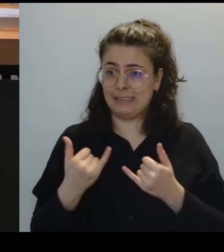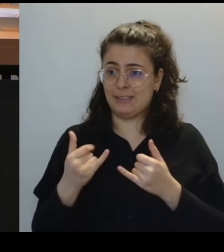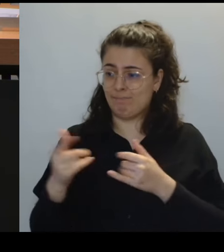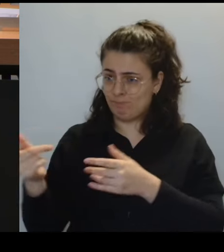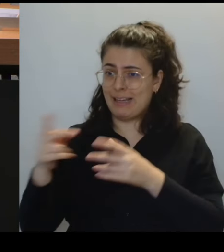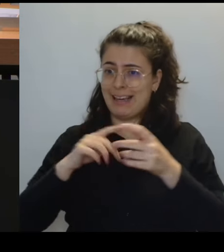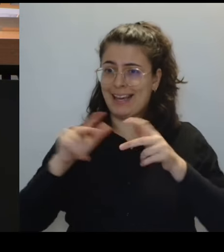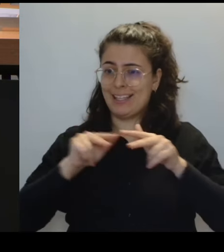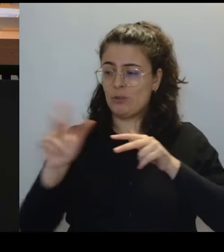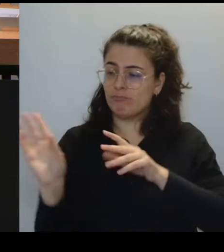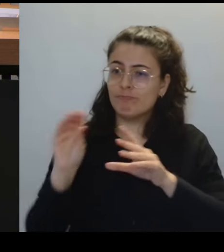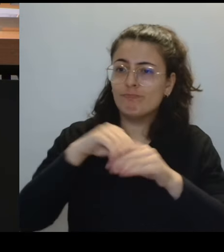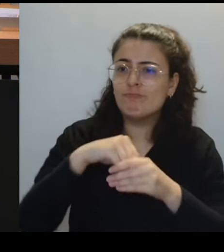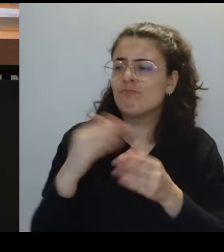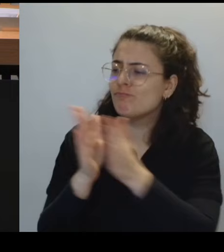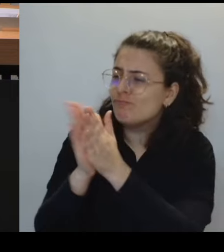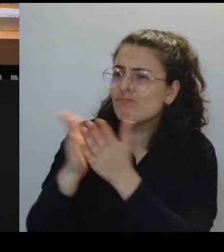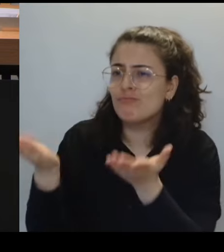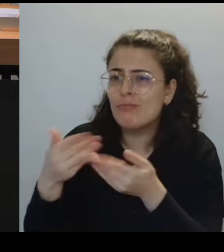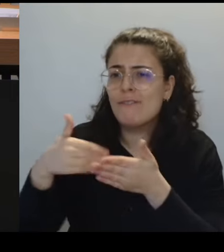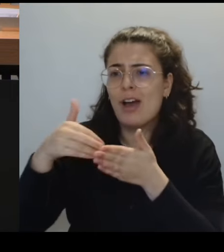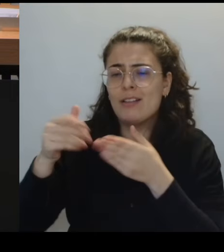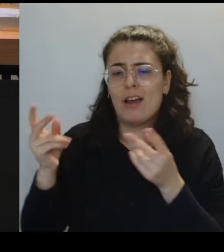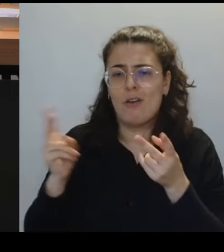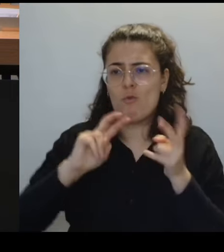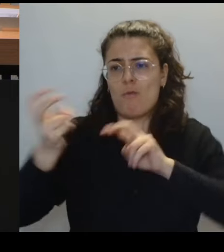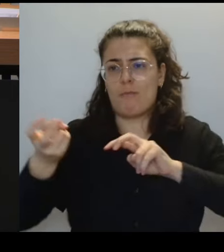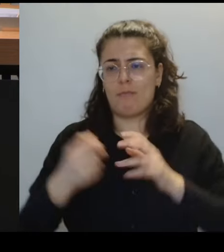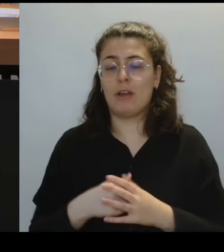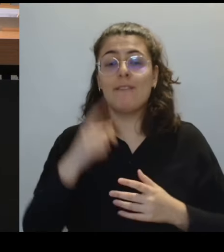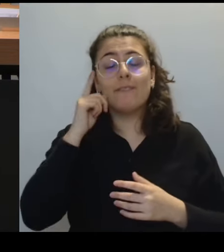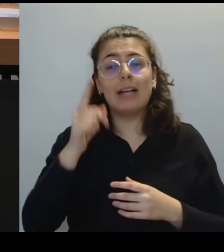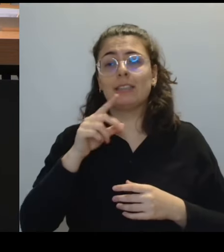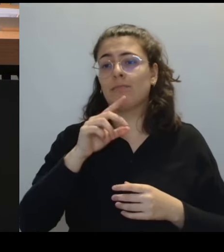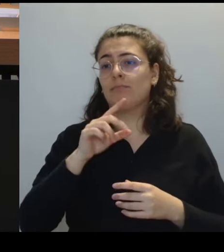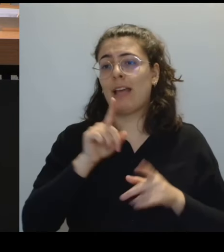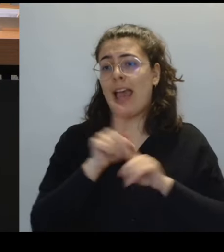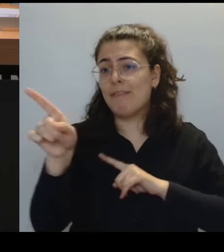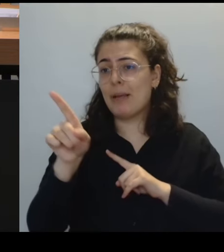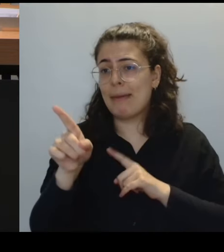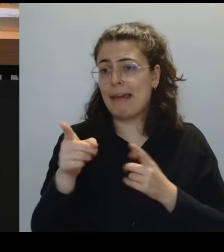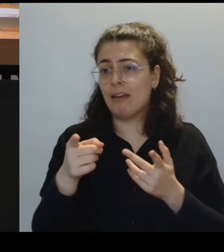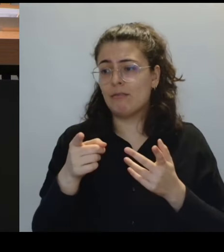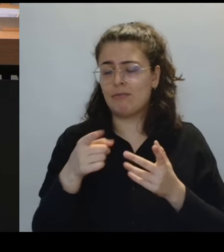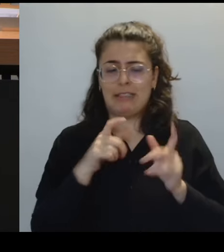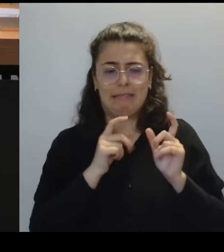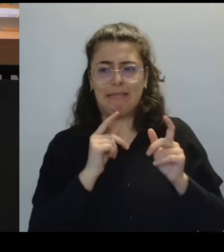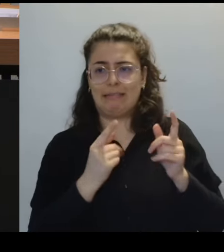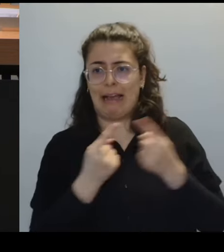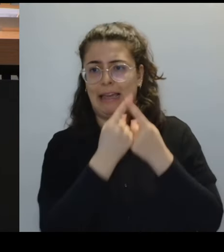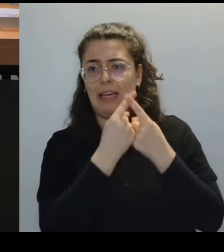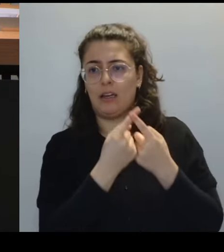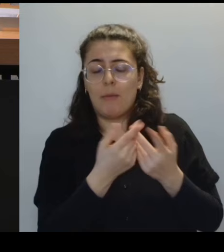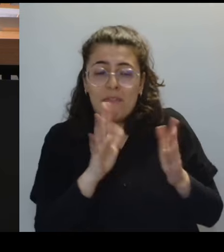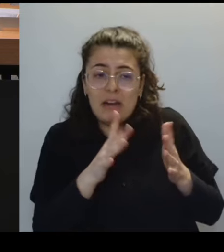Ich weiß, dass die FDP nicht dafür ist, aber vielleicht kann man Herrn Lindner ja irgendwann mal überstimmen oder überzeugen. Wie auch immer. Aber wir